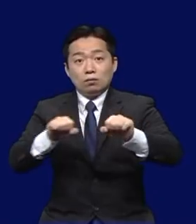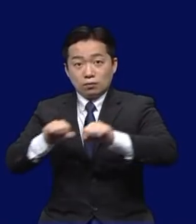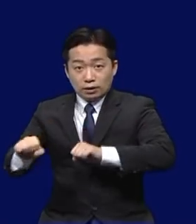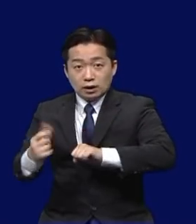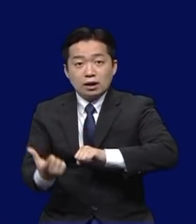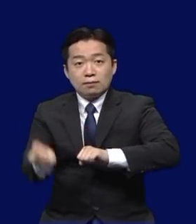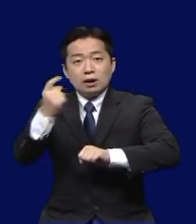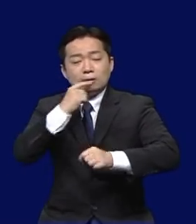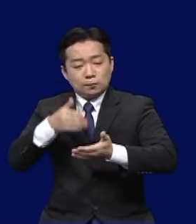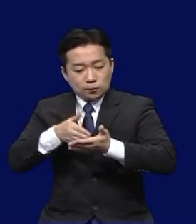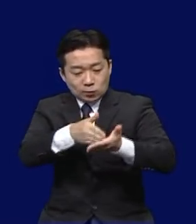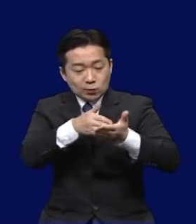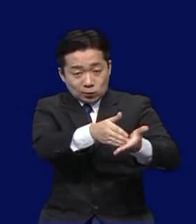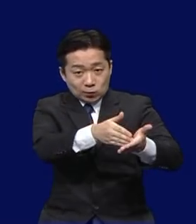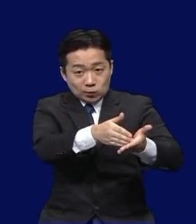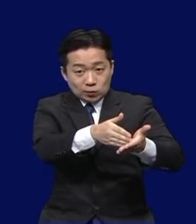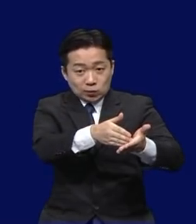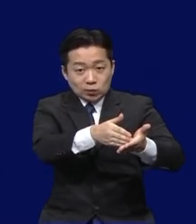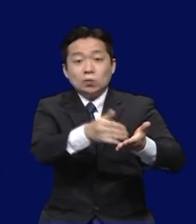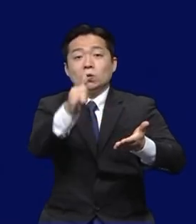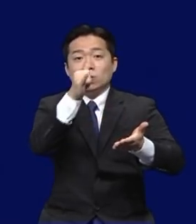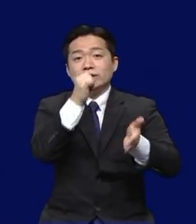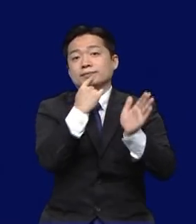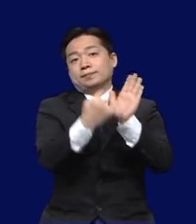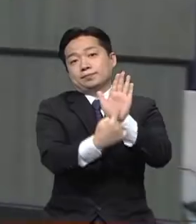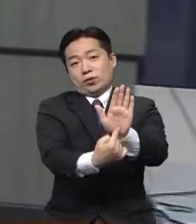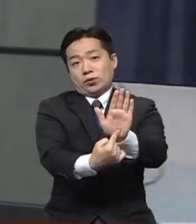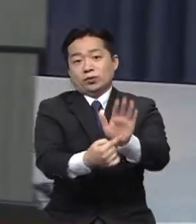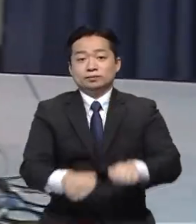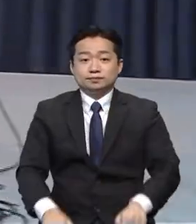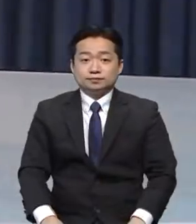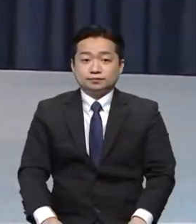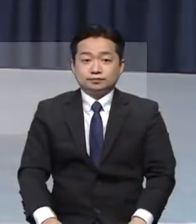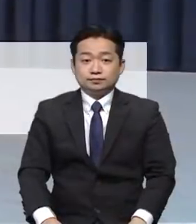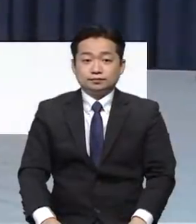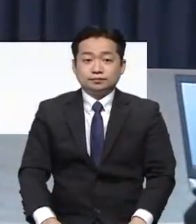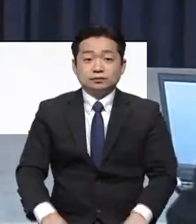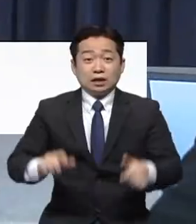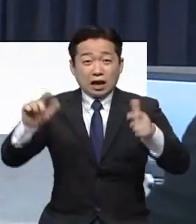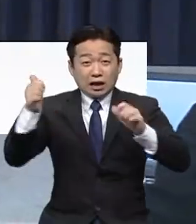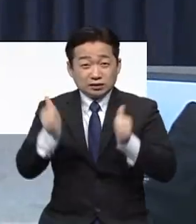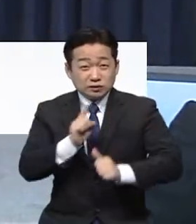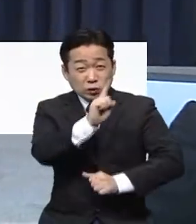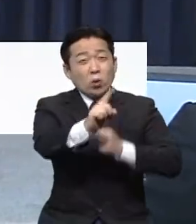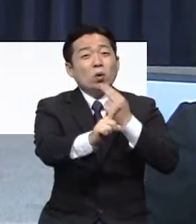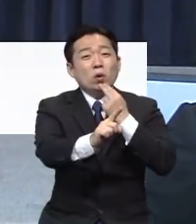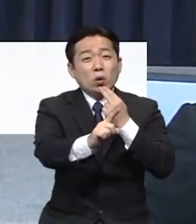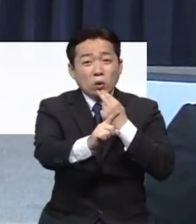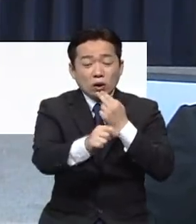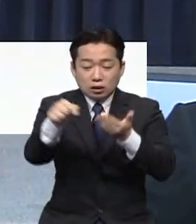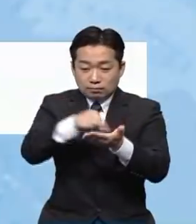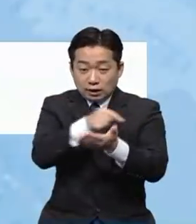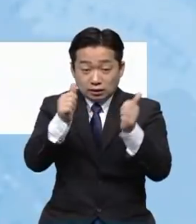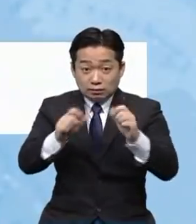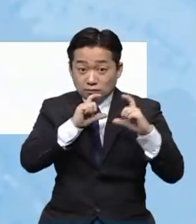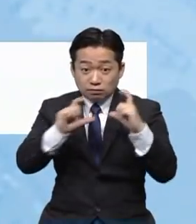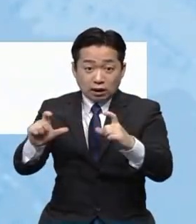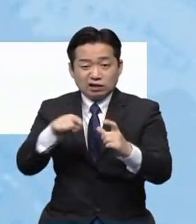강구할 것을 재차 요구한다고 밝혔습니다. 항소는 안 했지만 배상 판결은 결코 받아들일 수 없다는 겁니다.